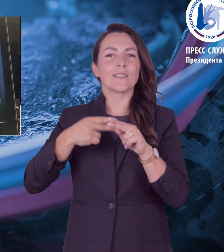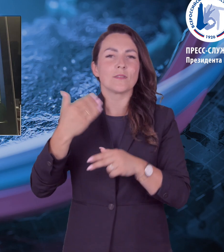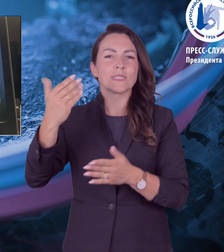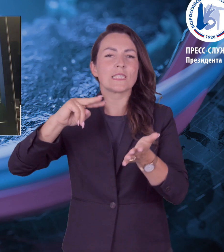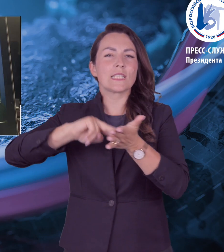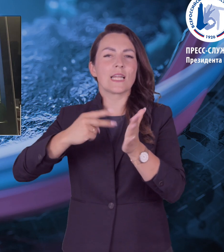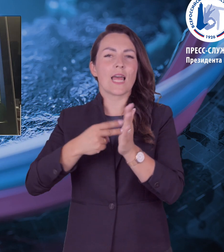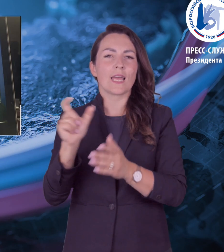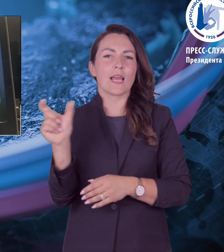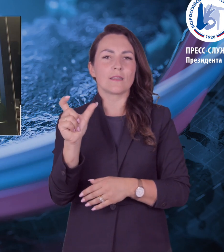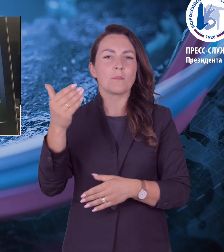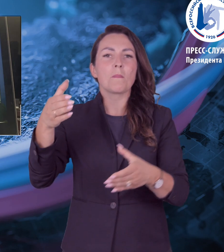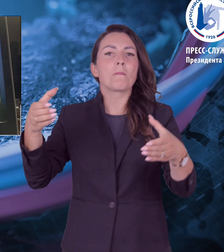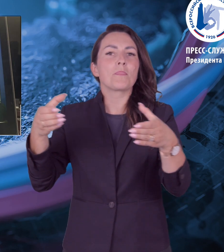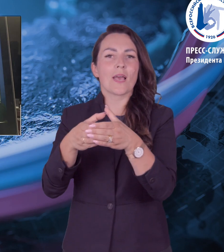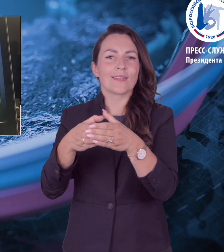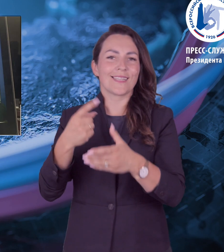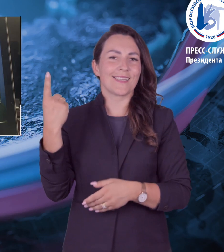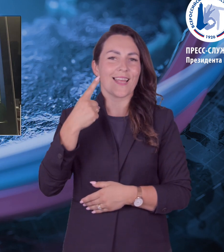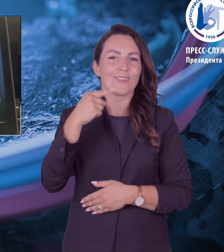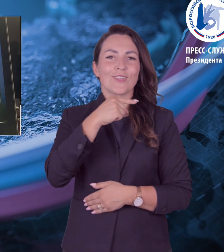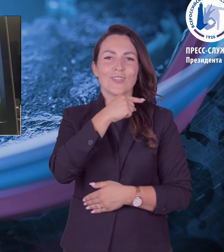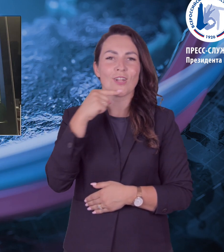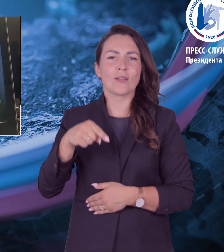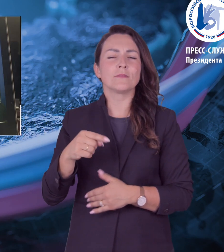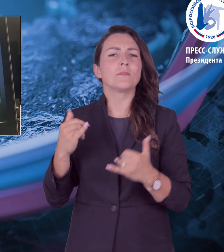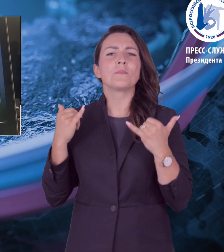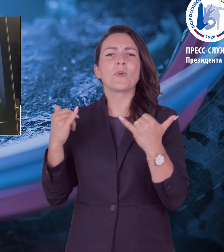в стратегической сессии Партии Единая Россия,